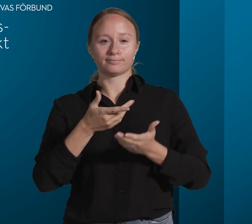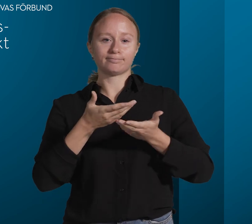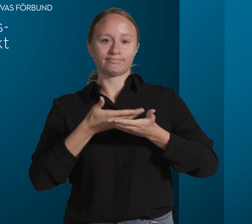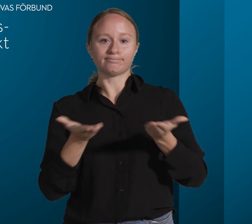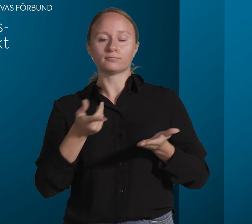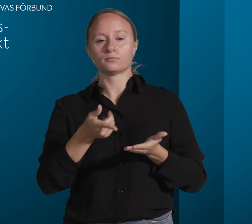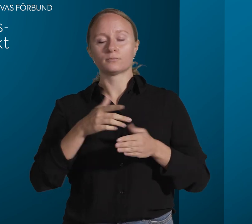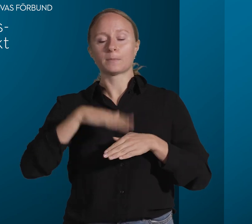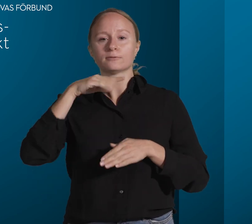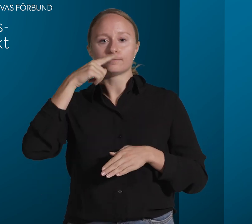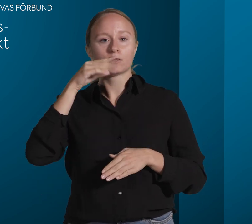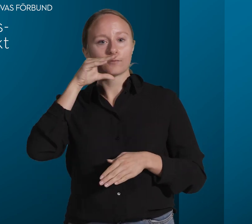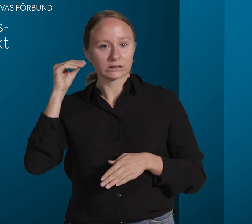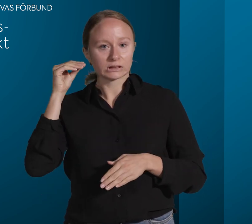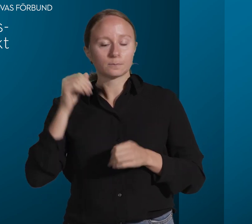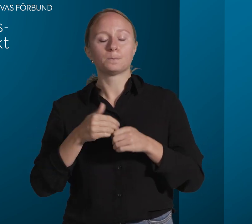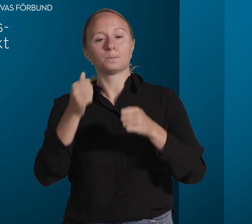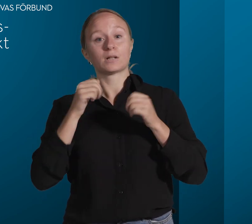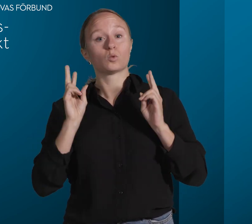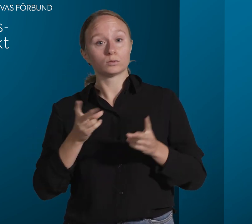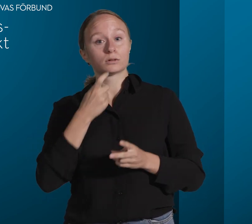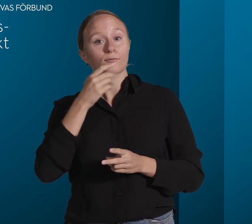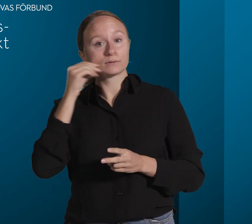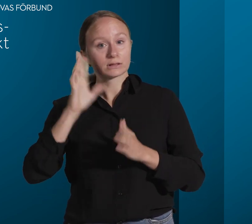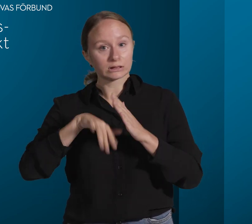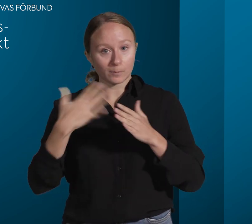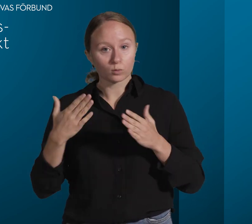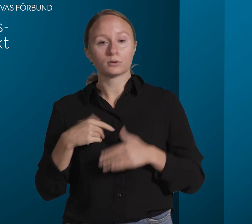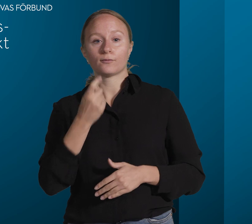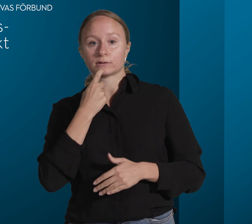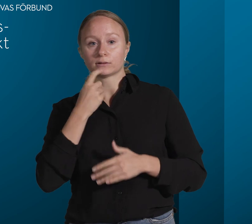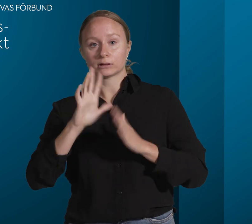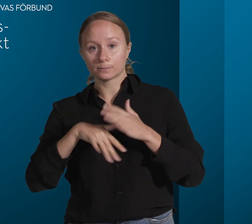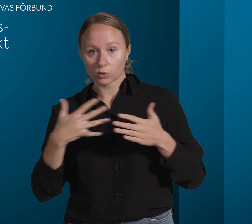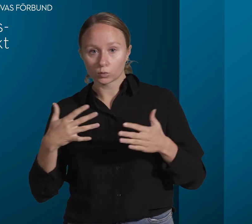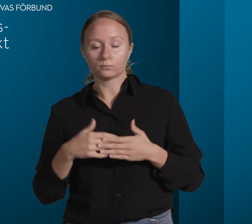Föreställningen spelas främst på svenska, - med inslag av finlandssvenskt och finskt teckenspråk -